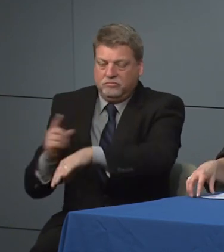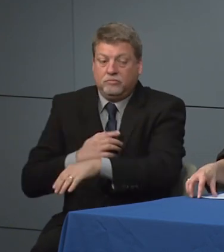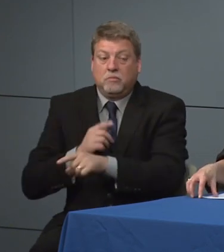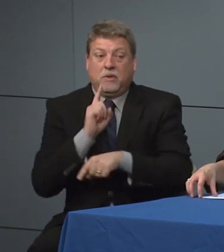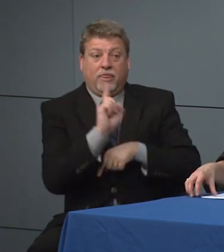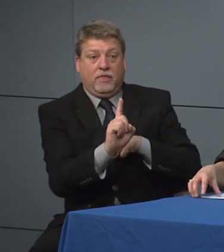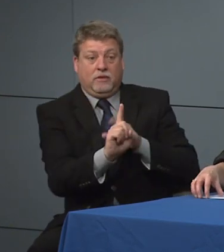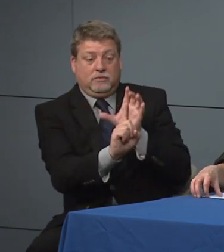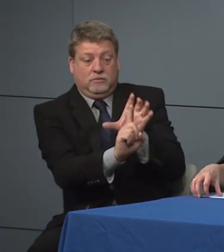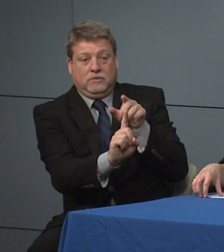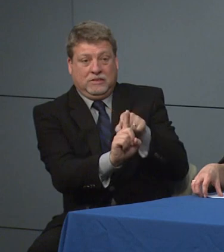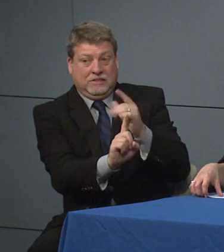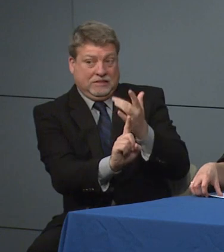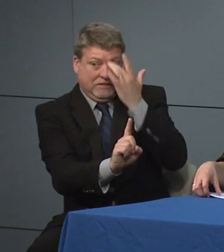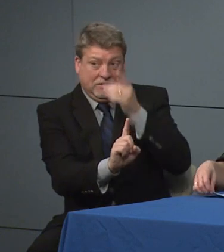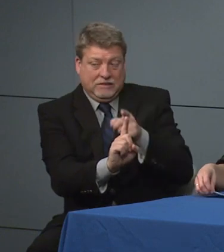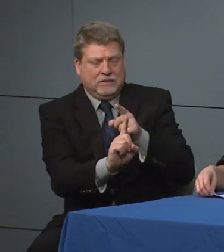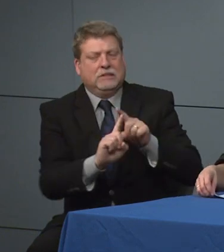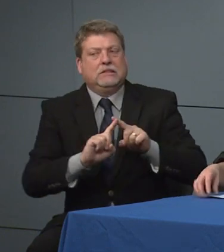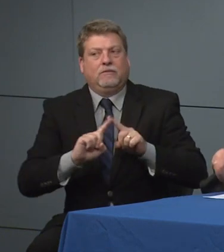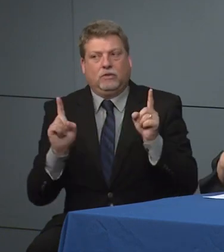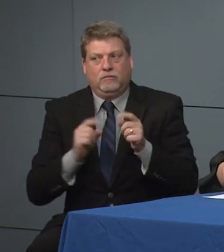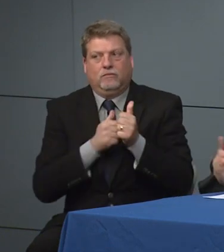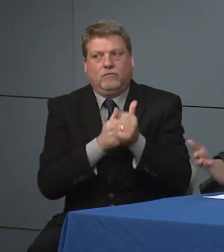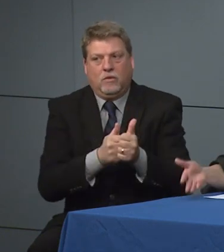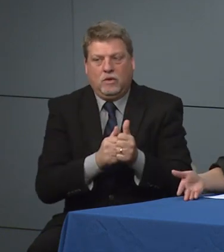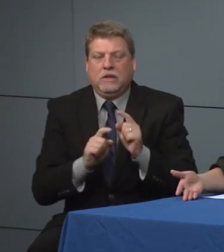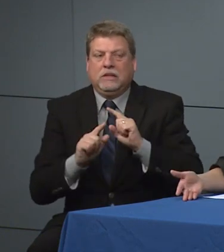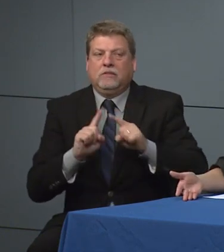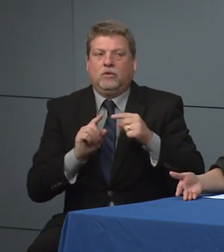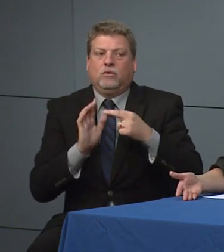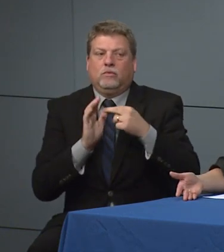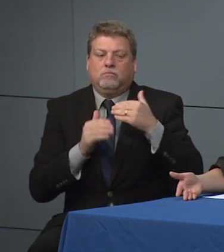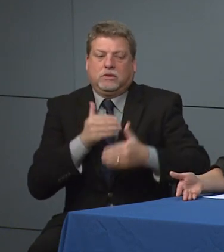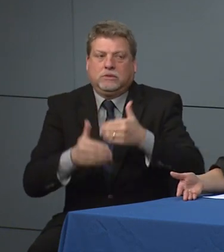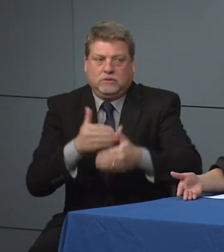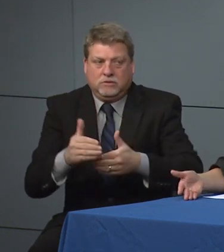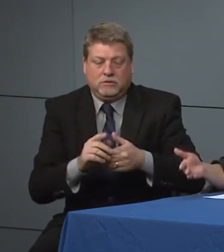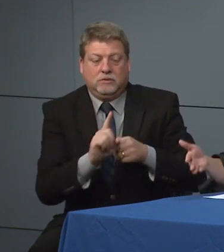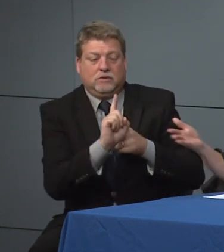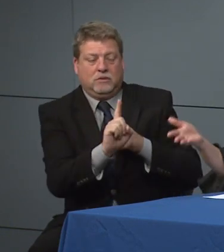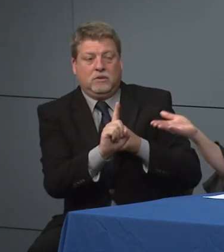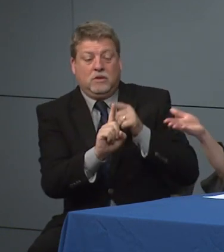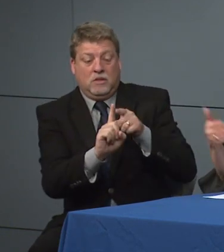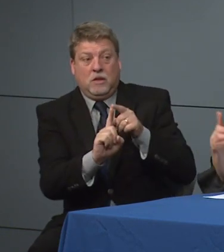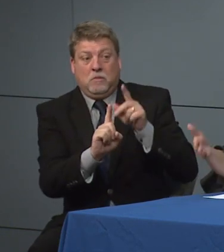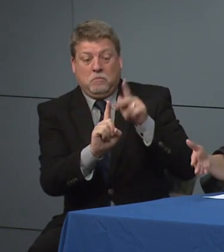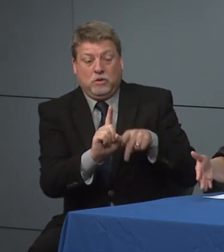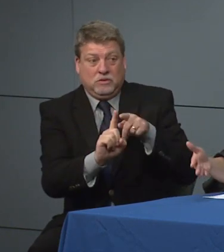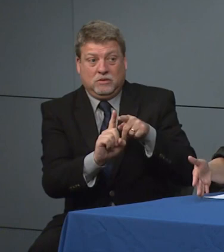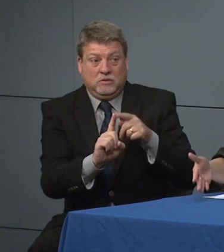enfermo y si cuando lista enfermo entonces la hay criterios que deben cumplirse antes de que puedan salir de